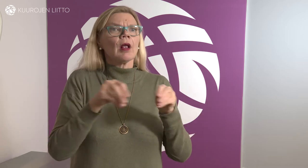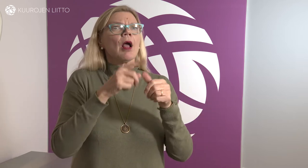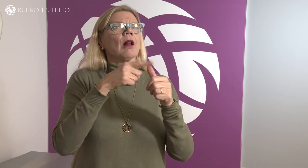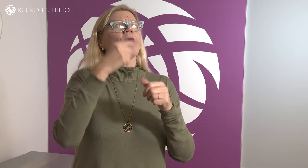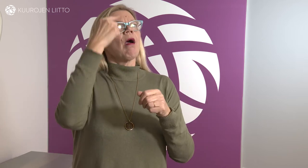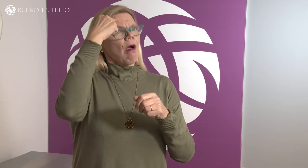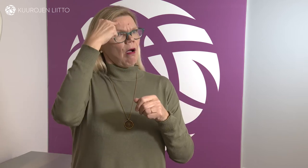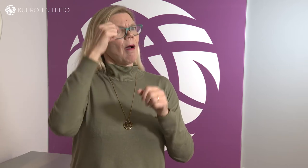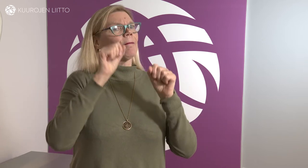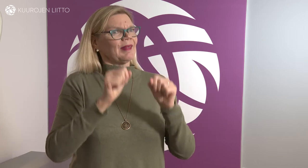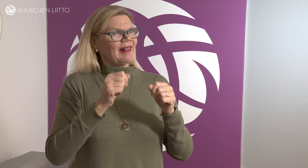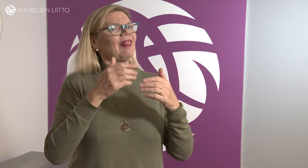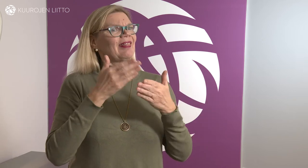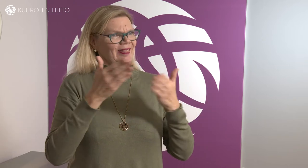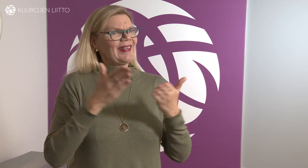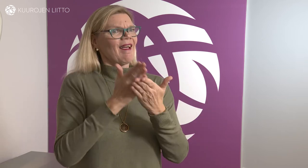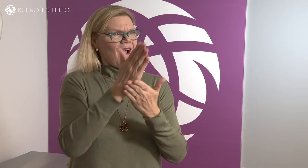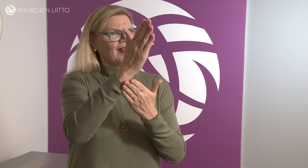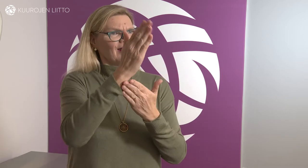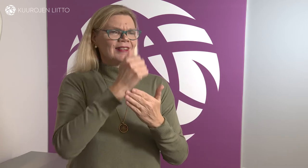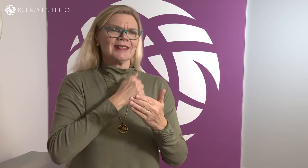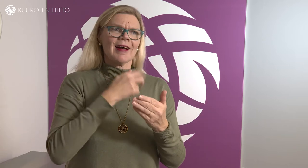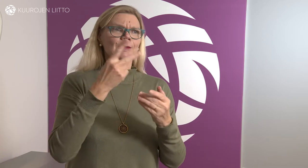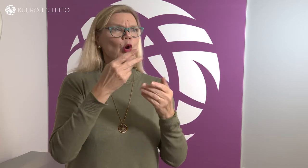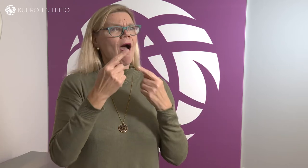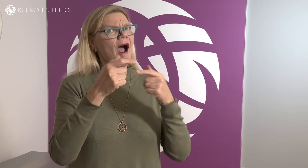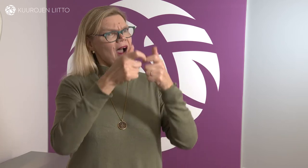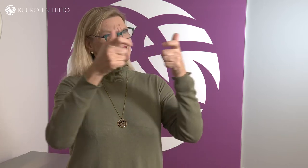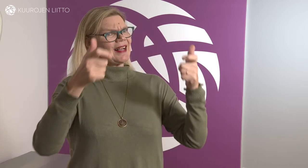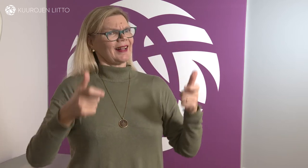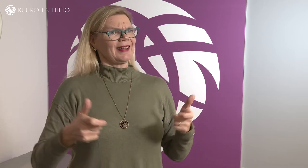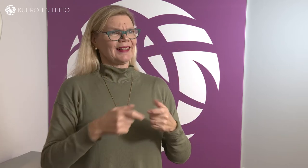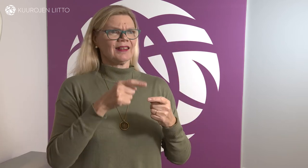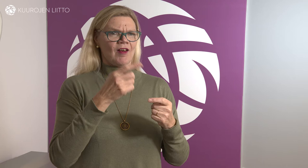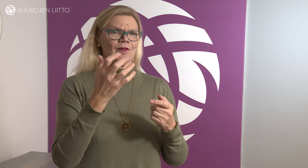ymmärsimme tarvitsevamme asiakirjamuotoisen tiekartan, -